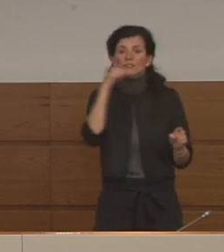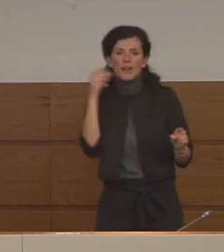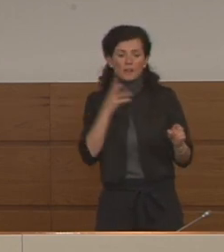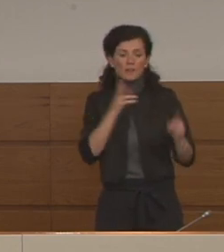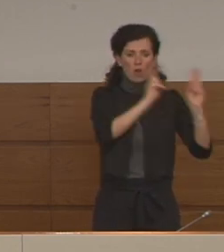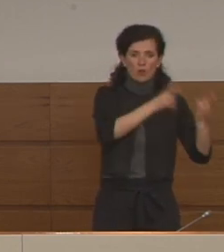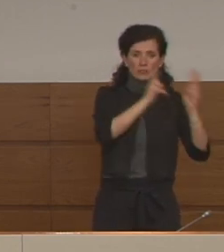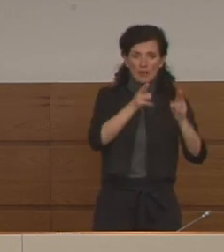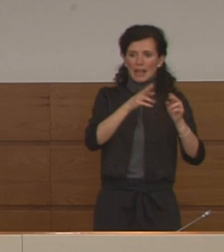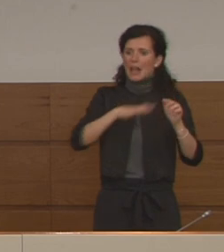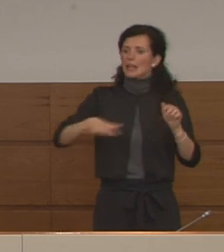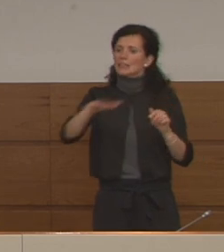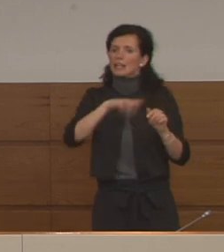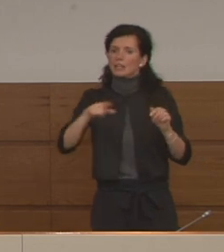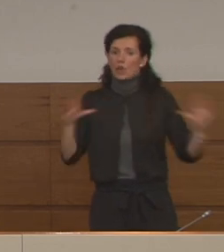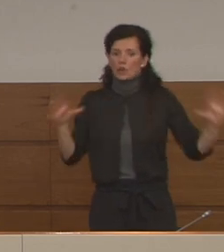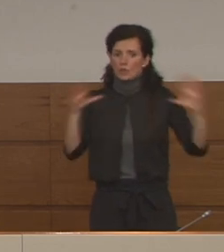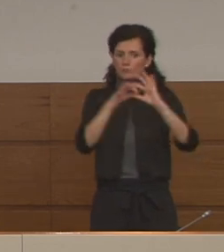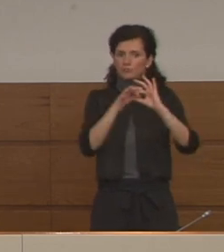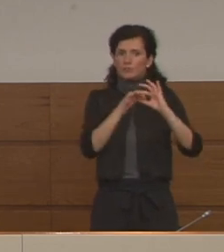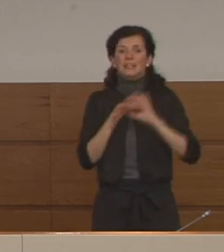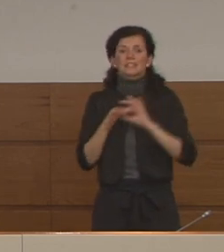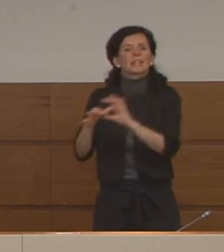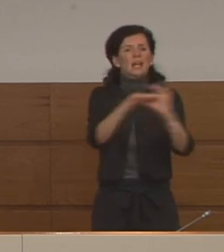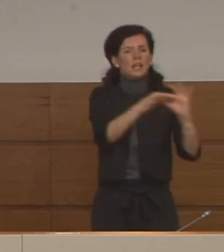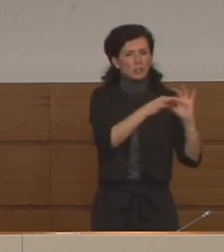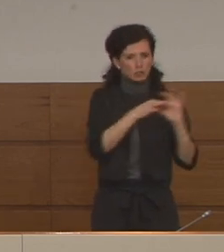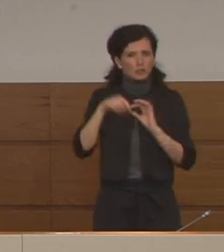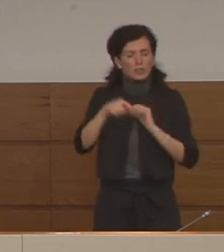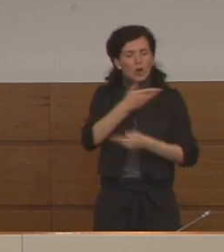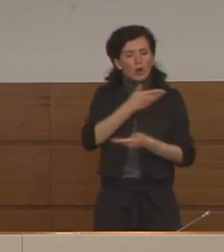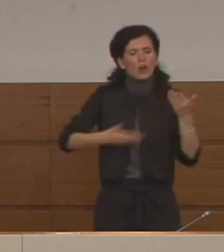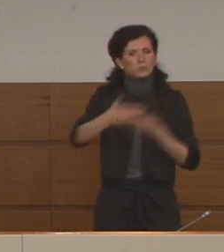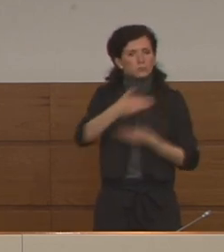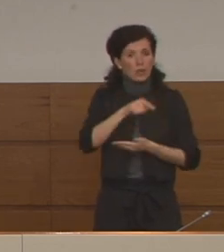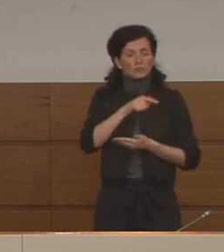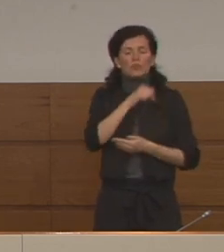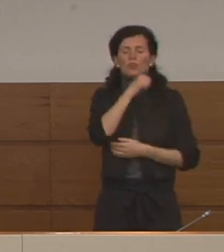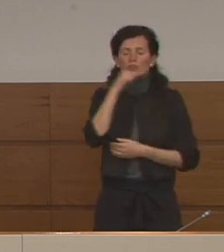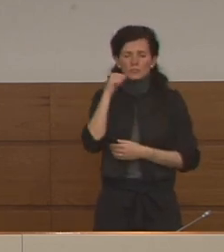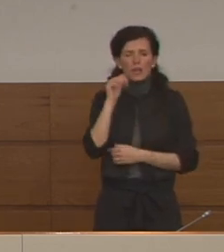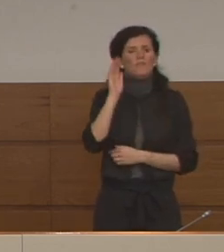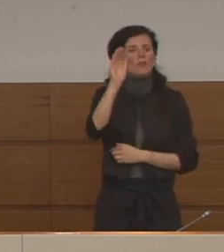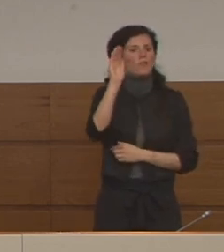è forse la chiave di volta che può aiutare per il futuro a tutelare nel